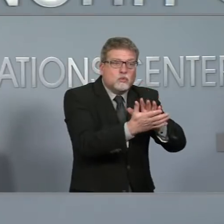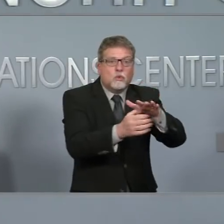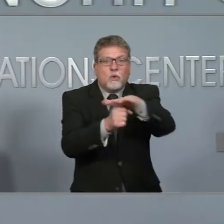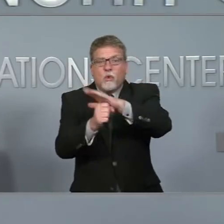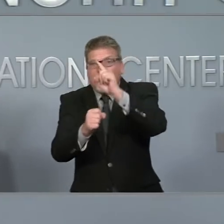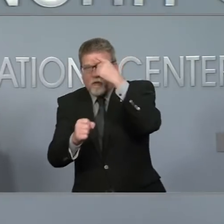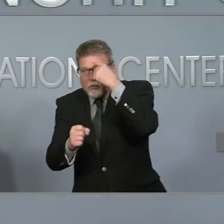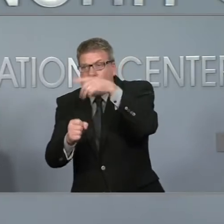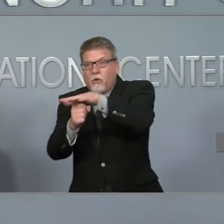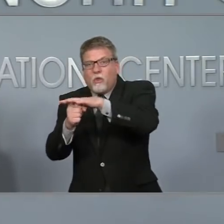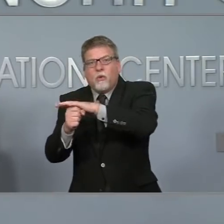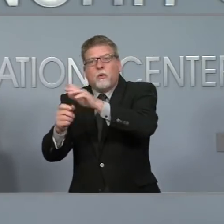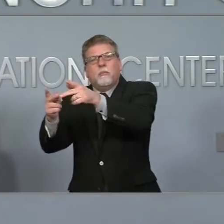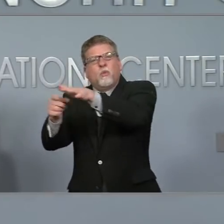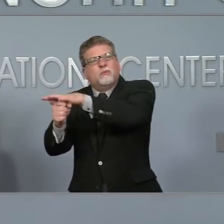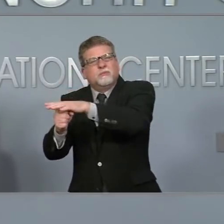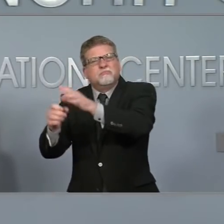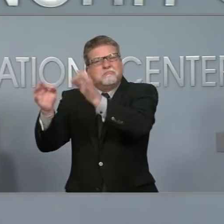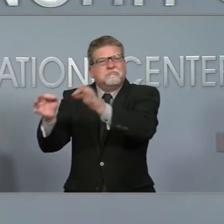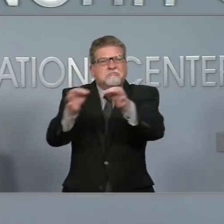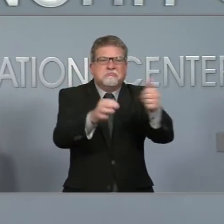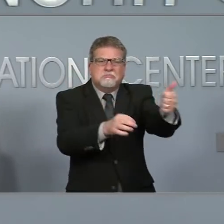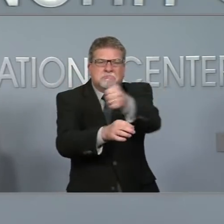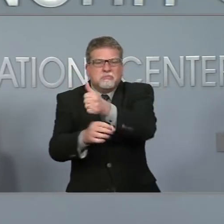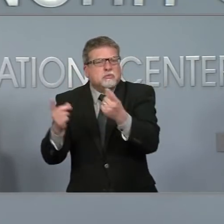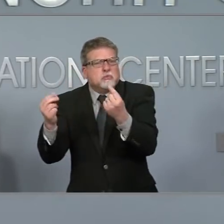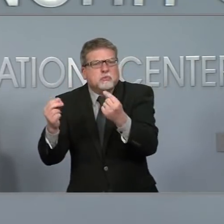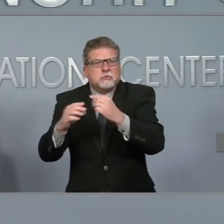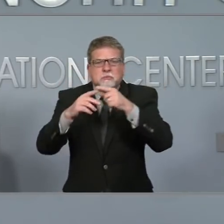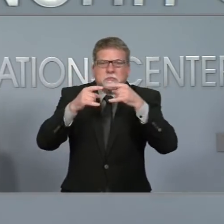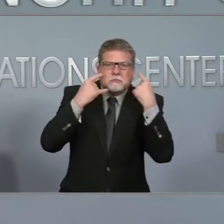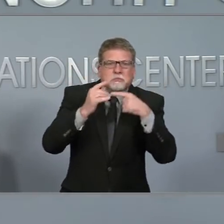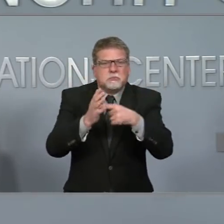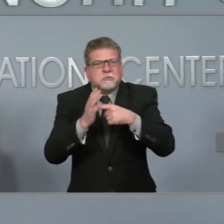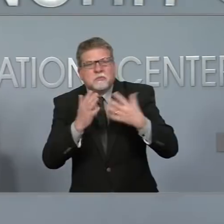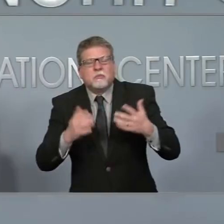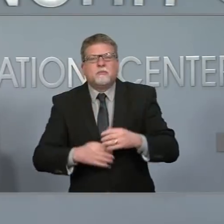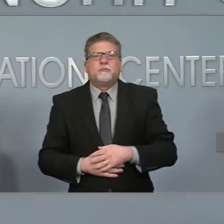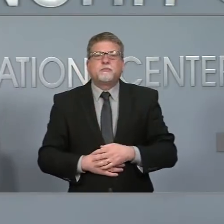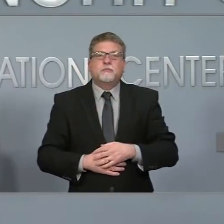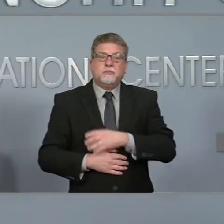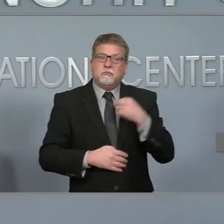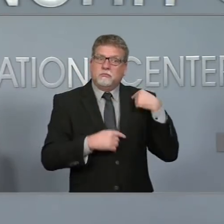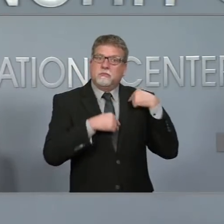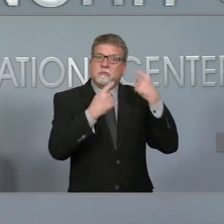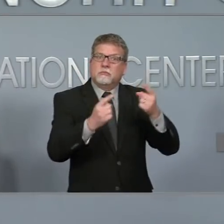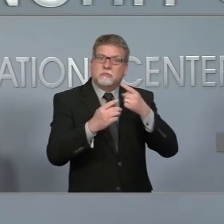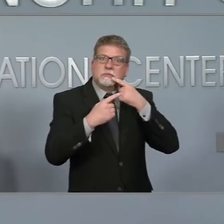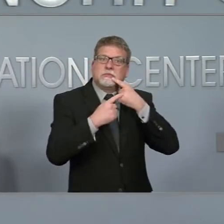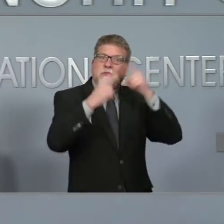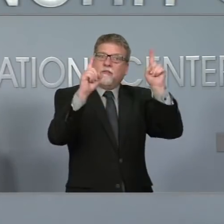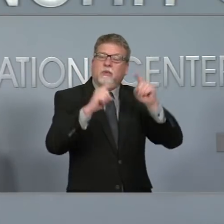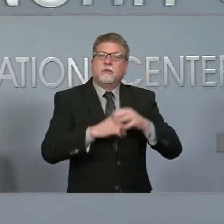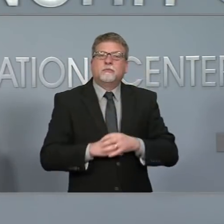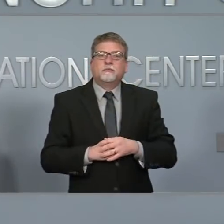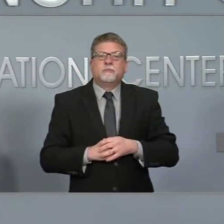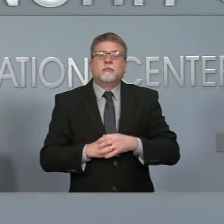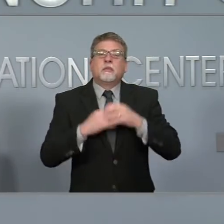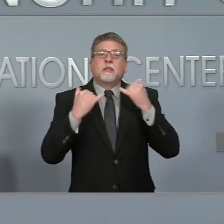gente y los negocios tomaran decisiones informadas. Estos esfuerzos han funcionado. Hemos priorizado que los niños